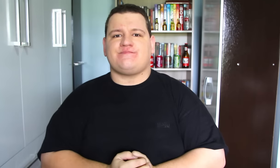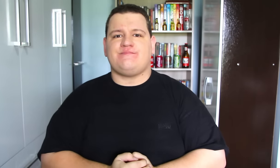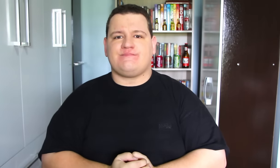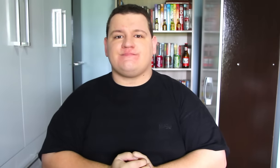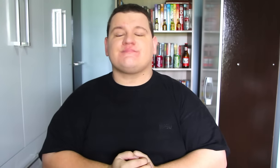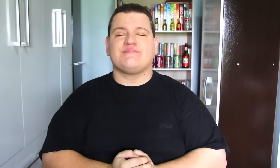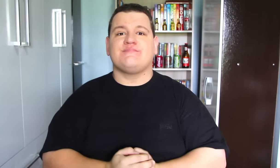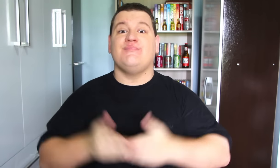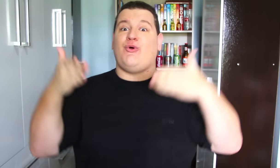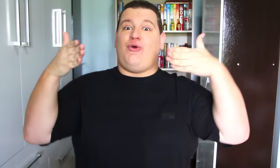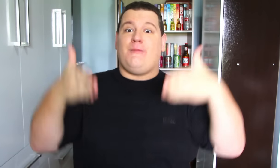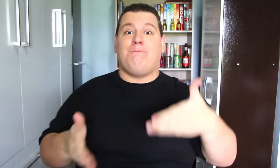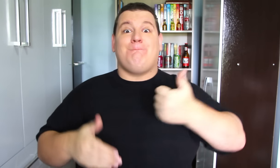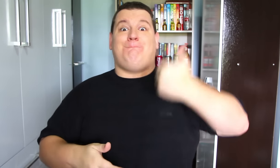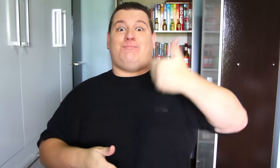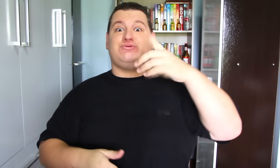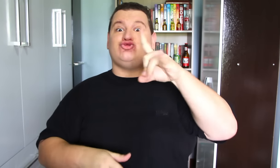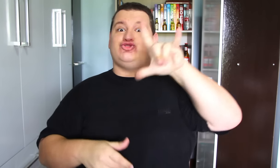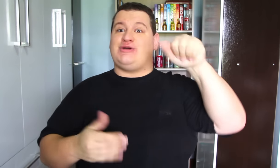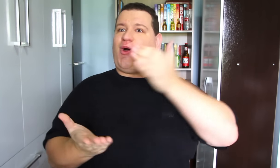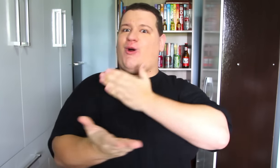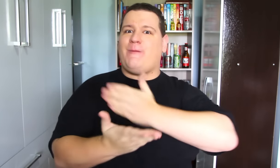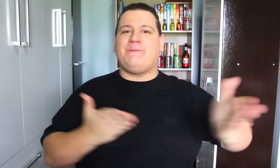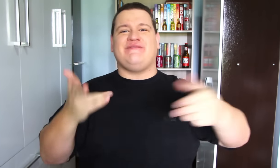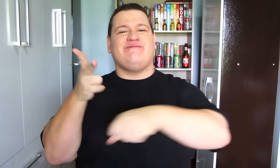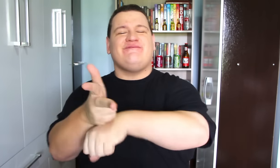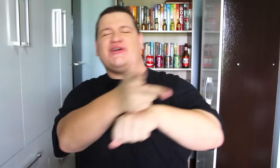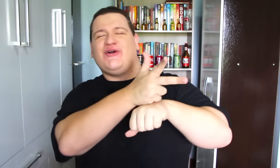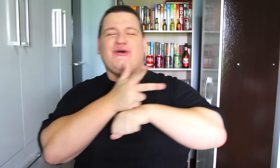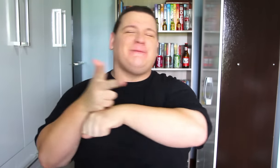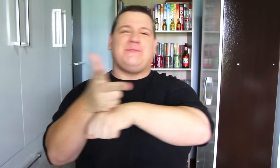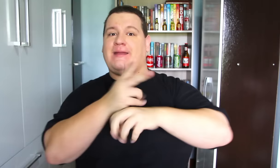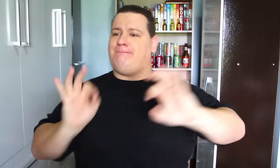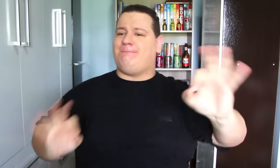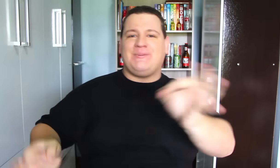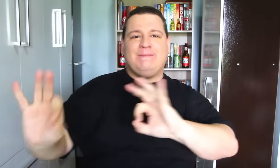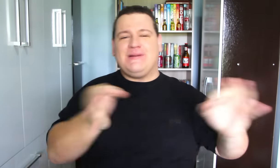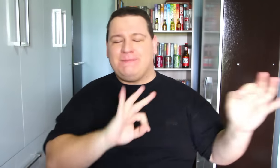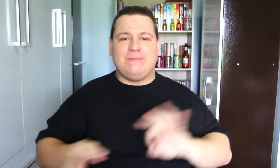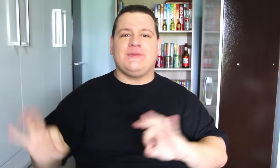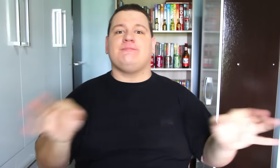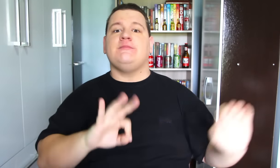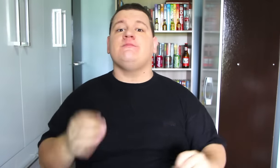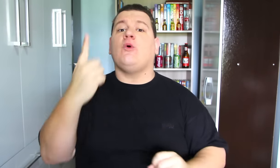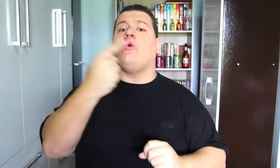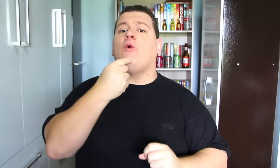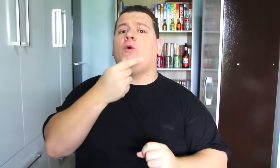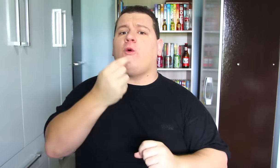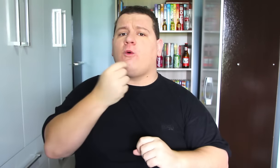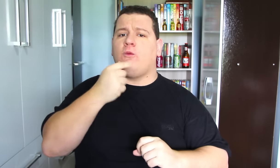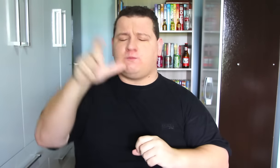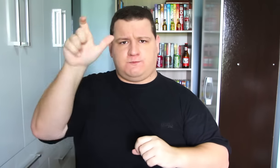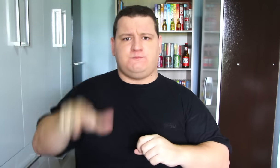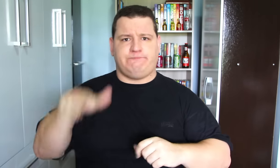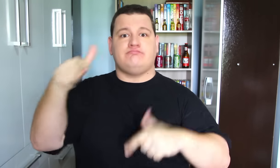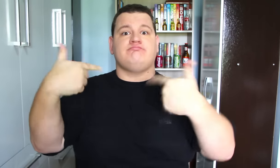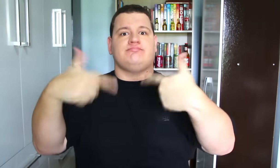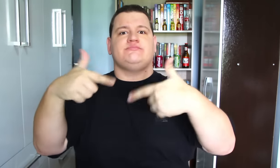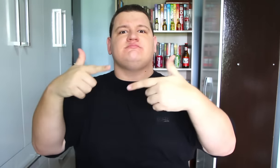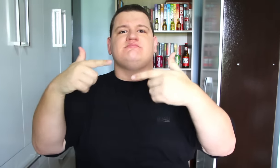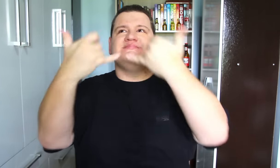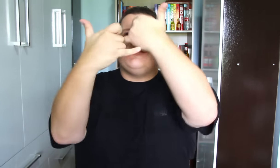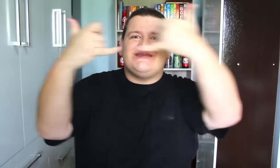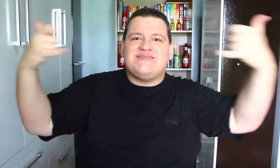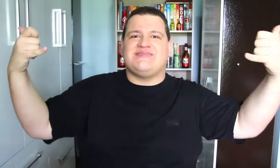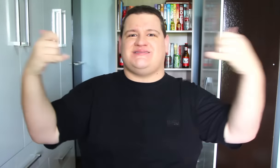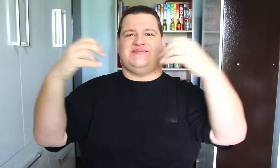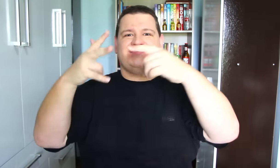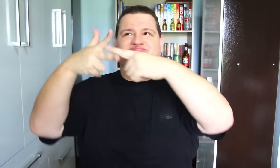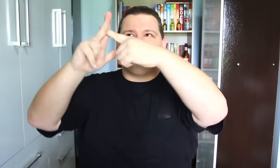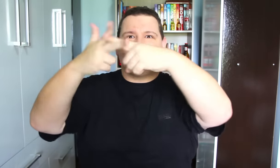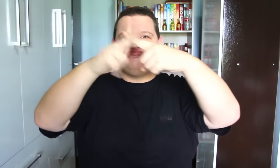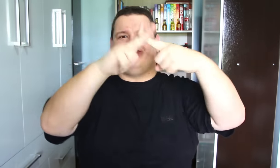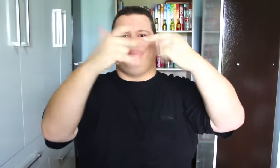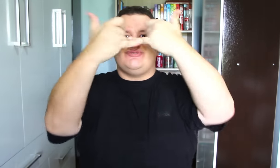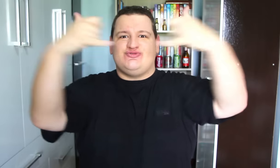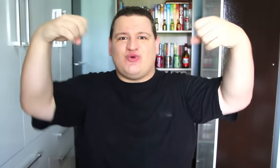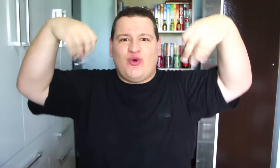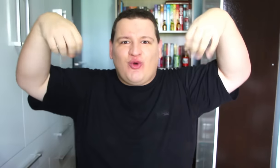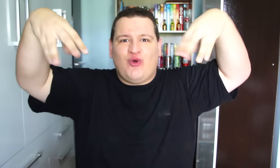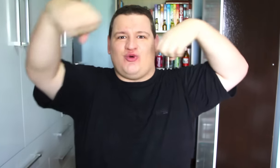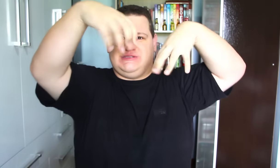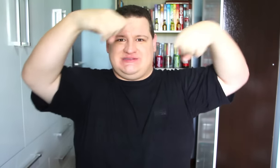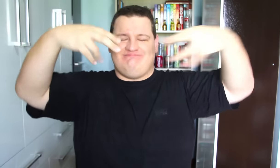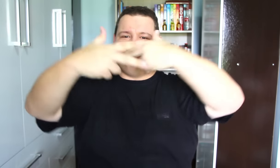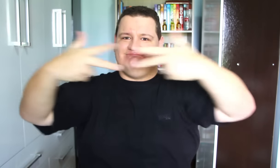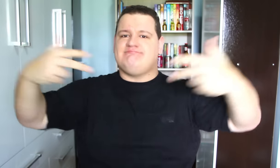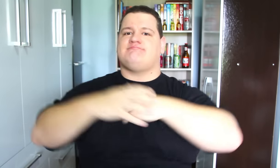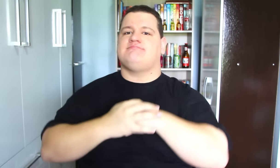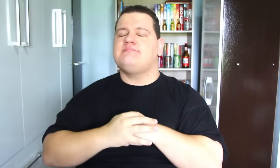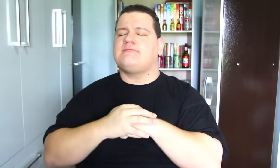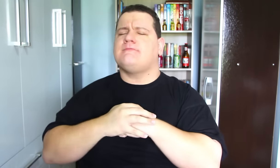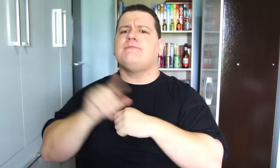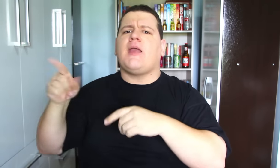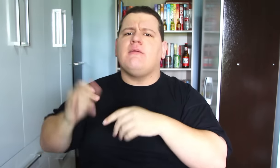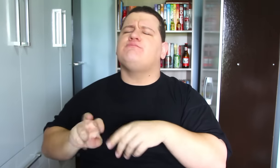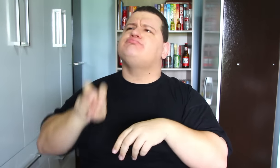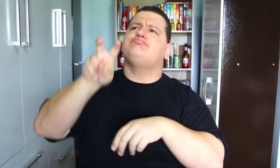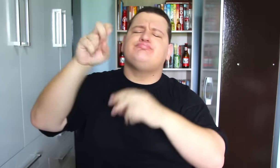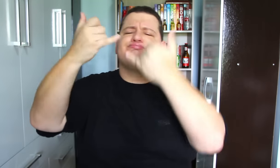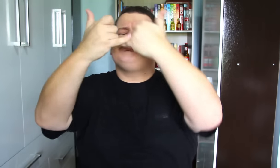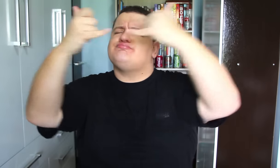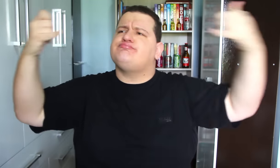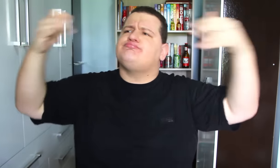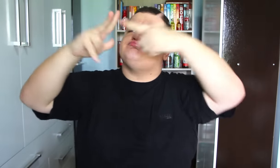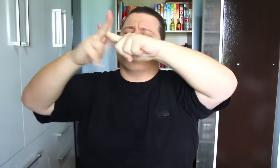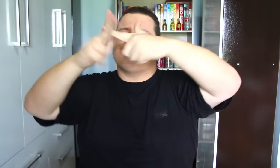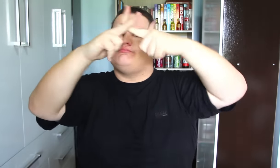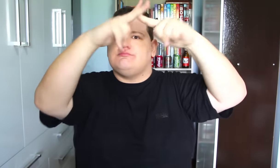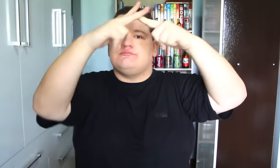No primeiro dia de filmagens, o rapaz foi arrumar a eletricidade.